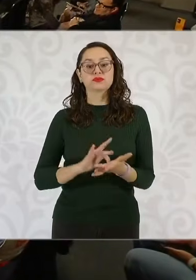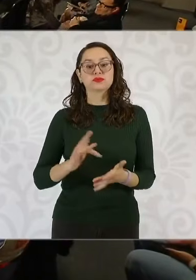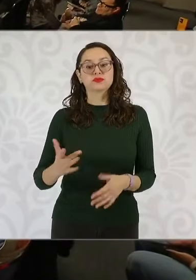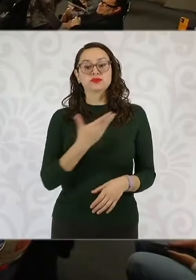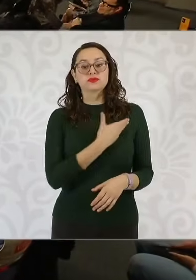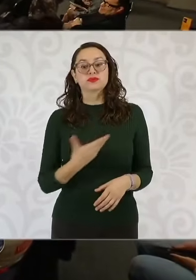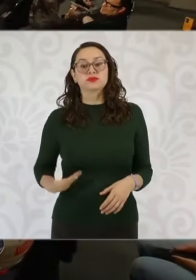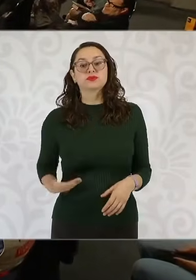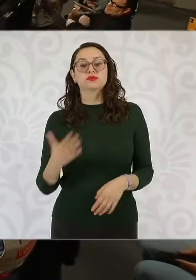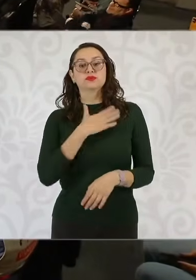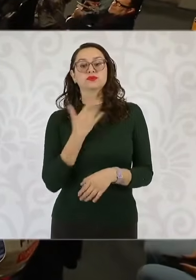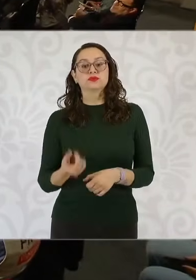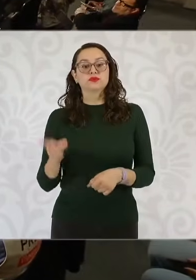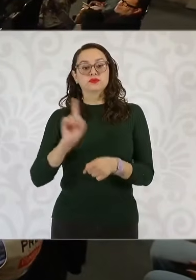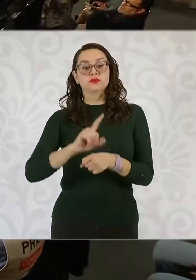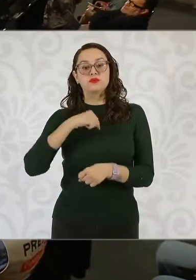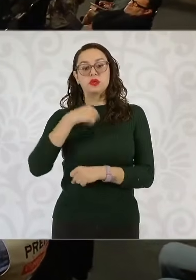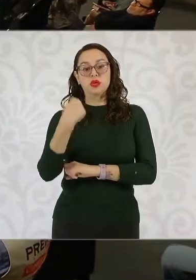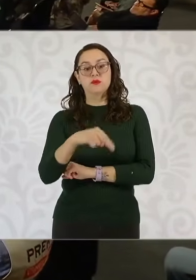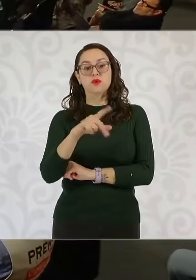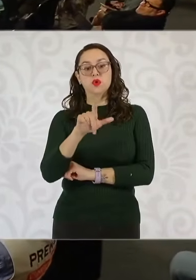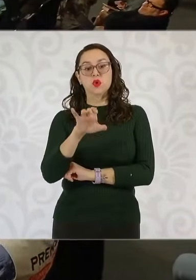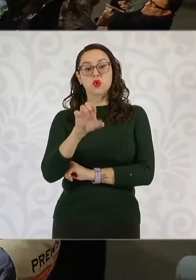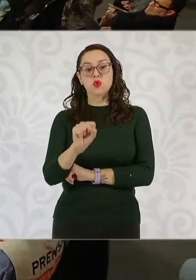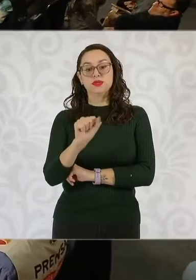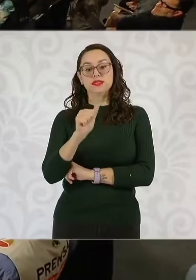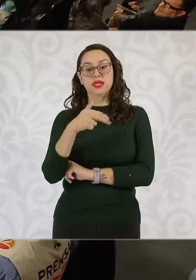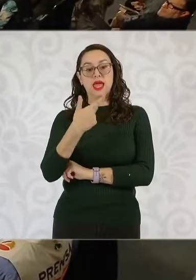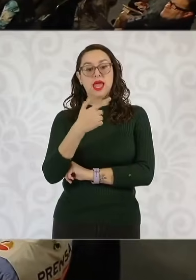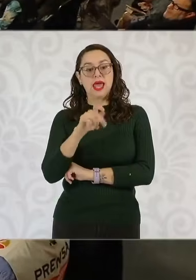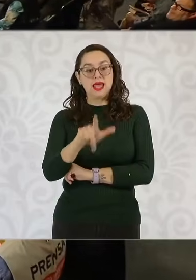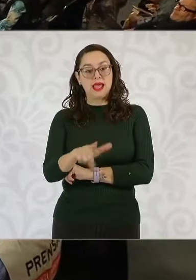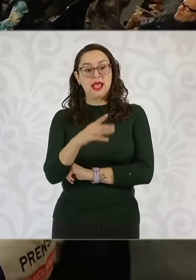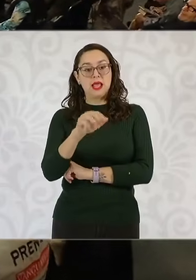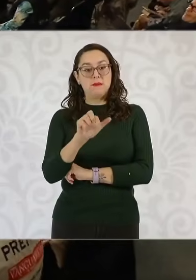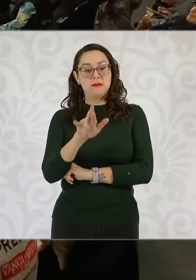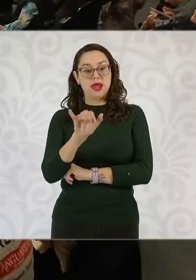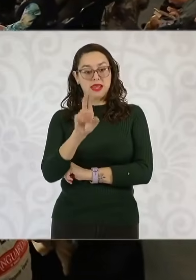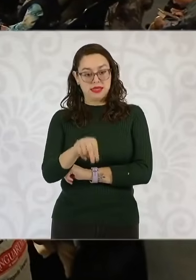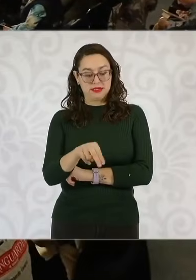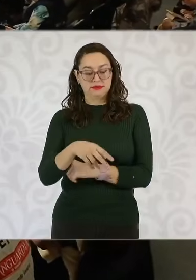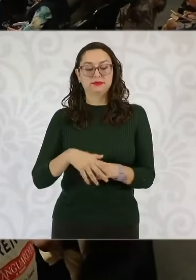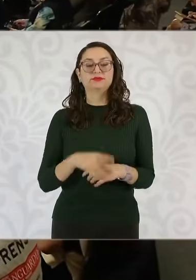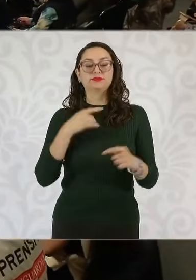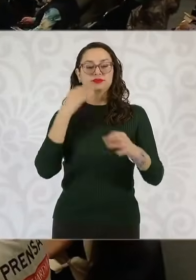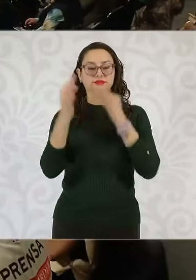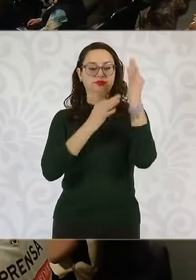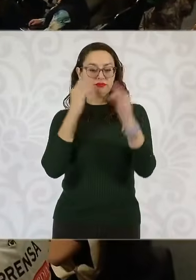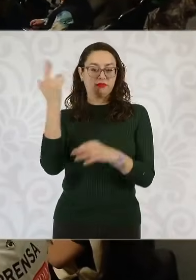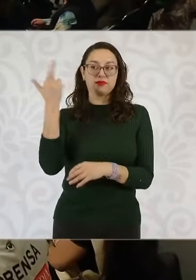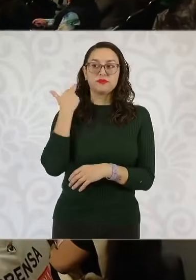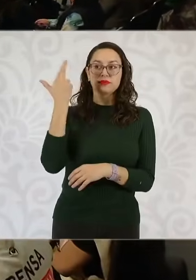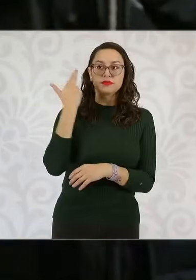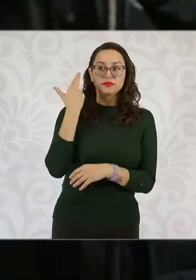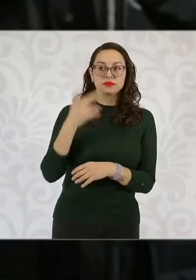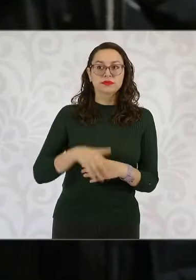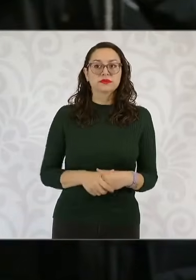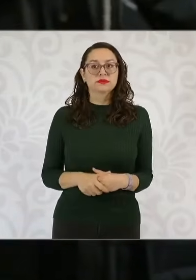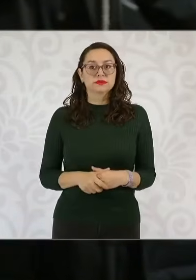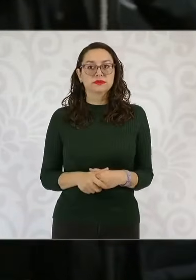Luis Ángel Marín de radio resultados preguntarle principalmente sobre lo que se presentado hoy